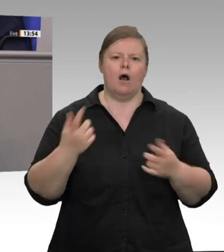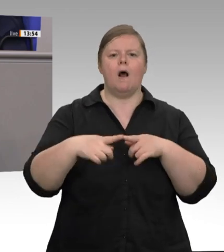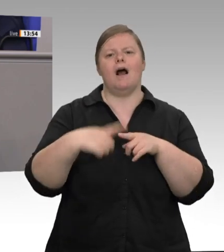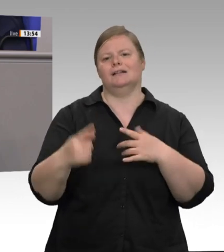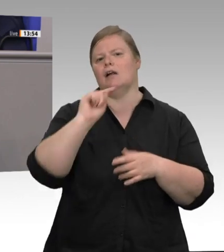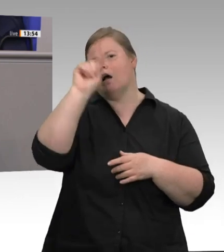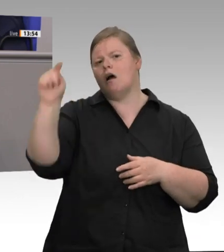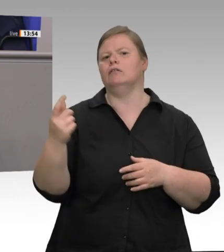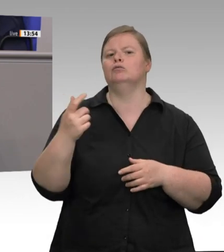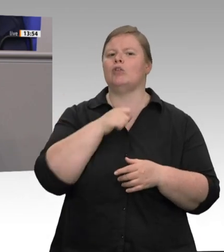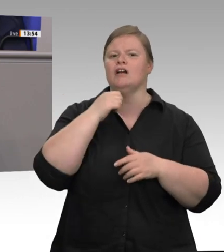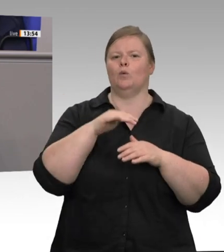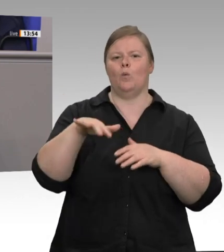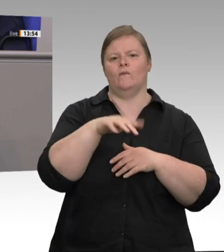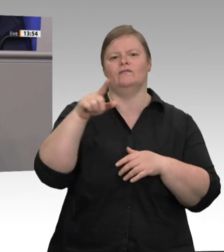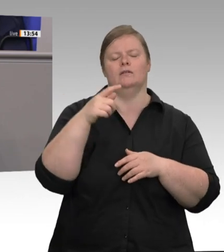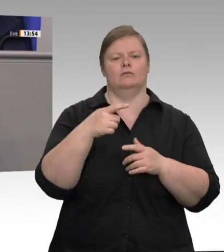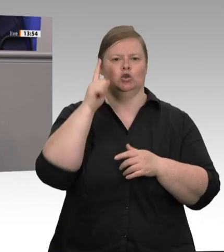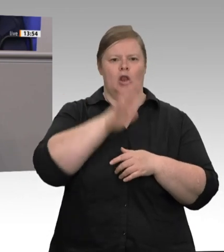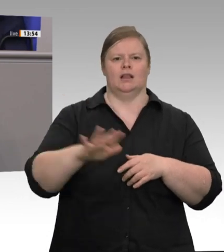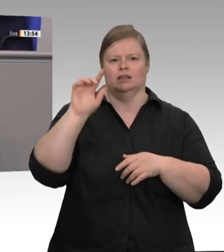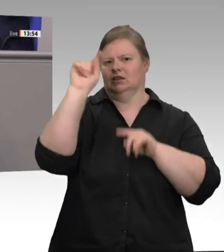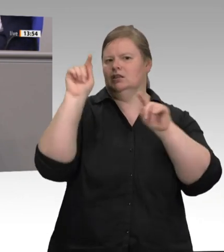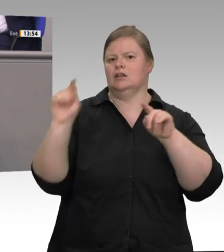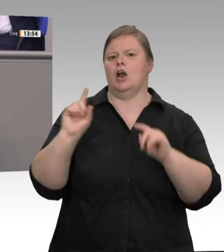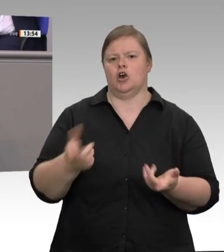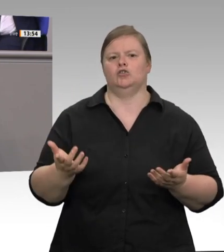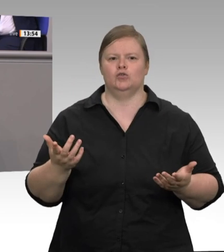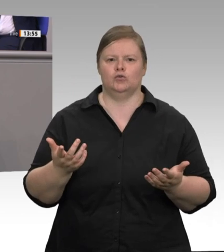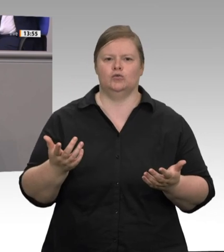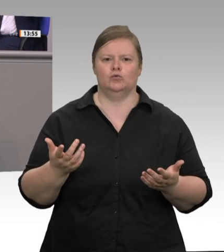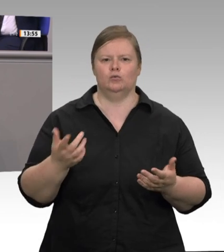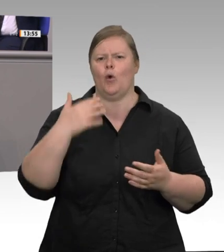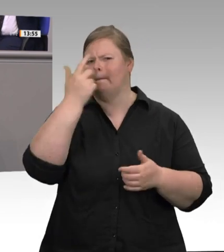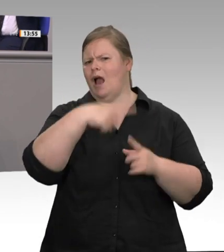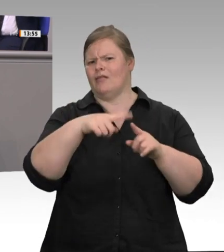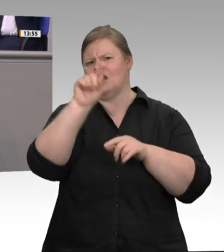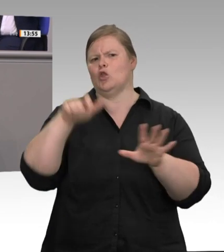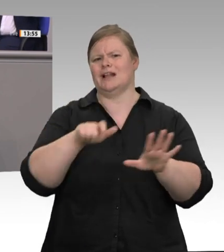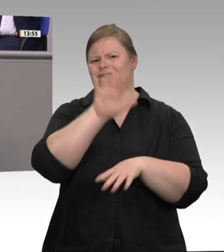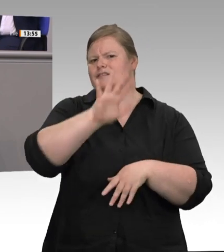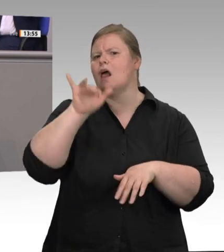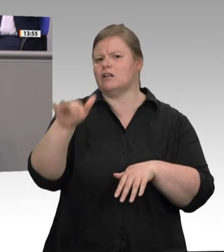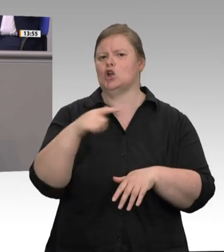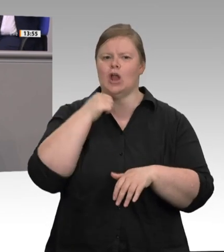sagen, wo die Werkvertragsarbeitnehmer wohnen, und behauptete, das sei aufgrund des Datenschutzes